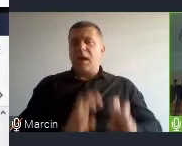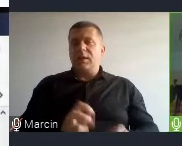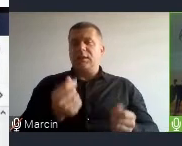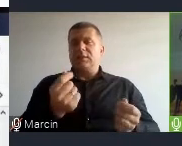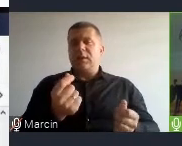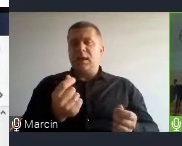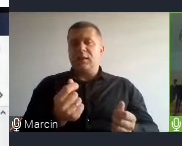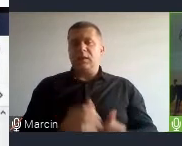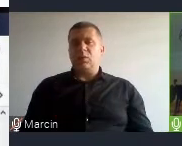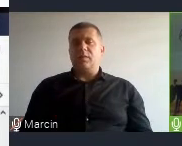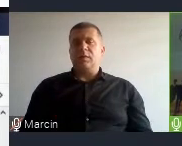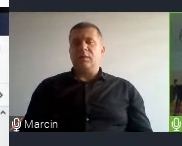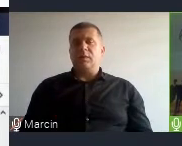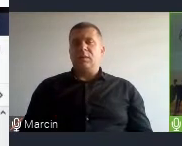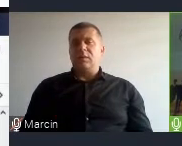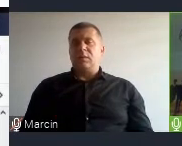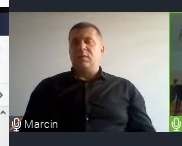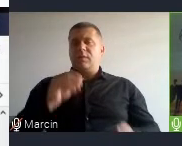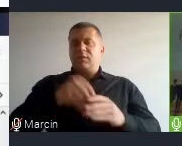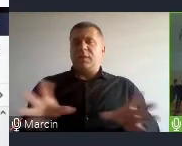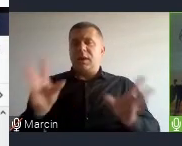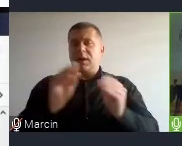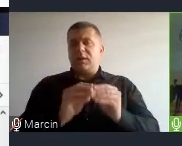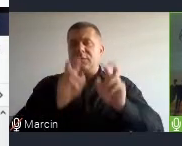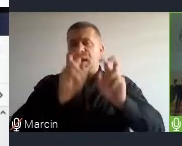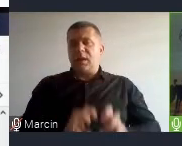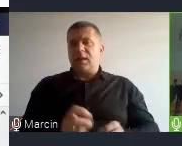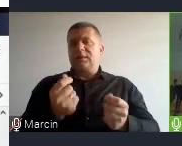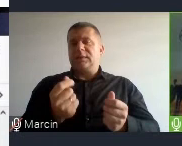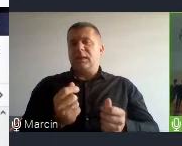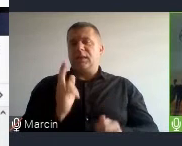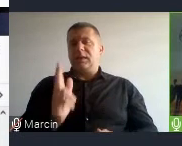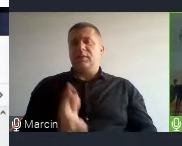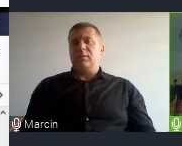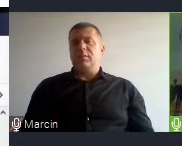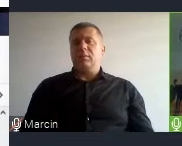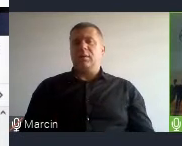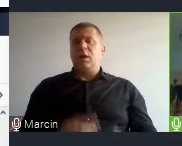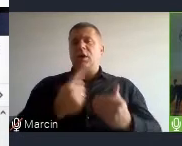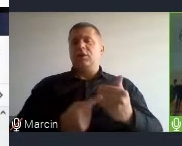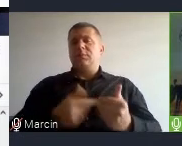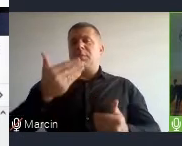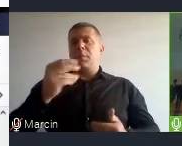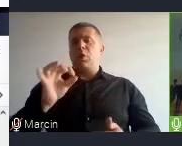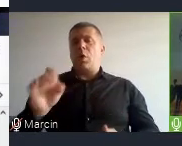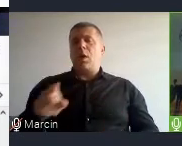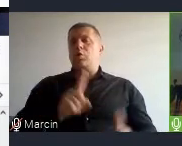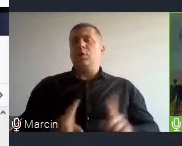cenników, wraz z analizowanymi cennikami. Czyli liczba mnoga wskazuje na to, że jeden to za mało.